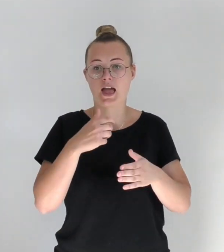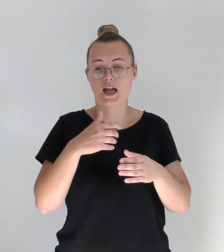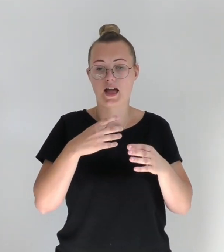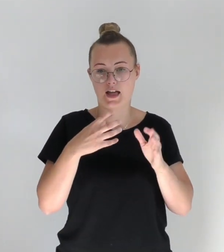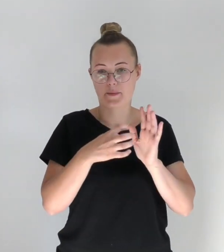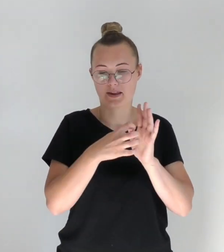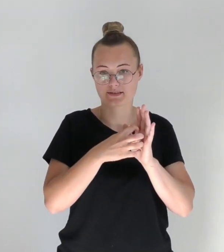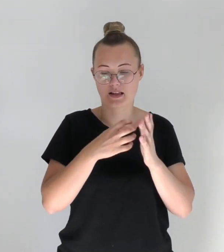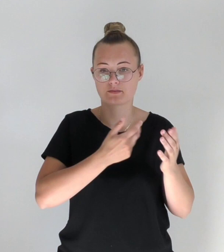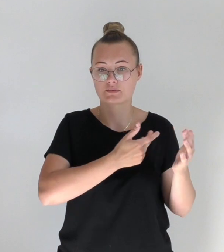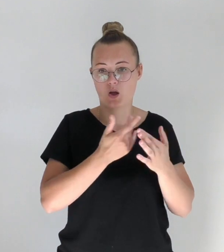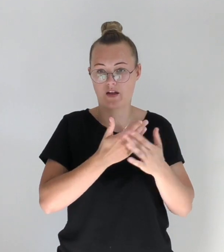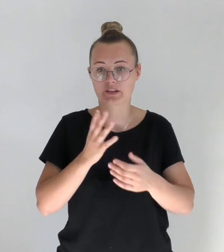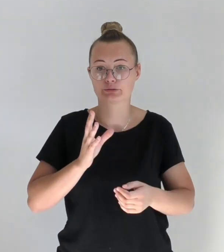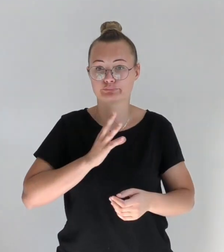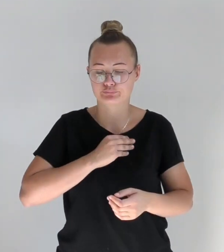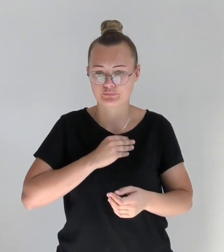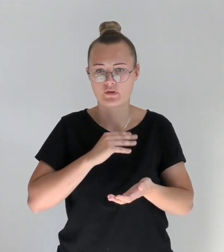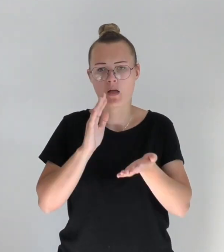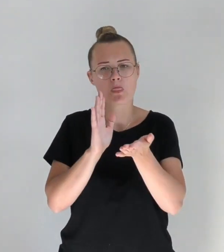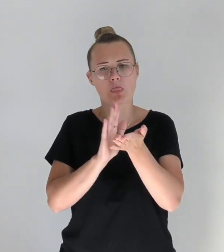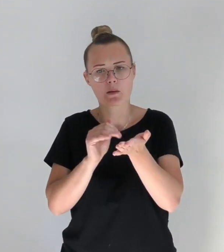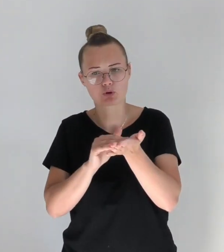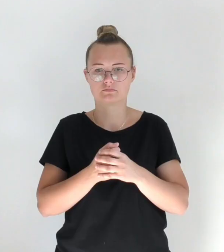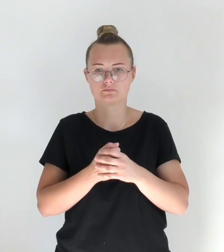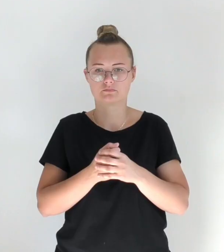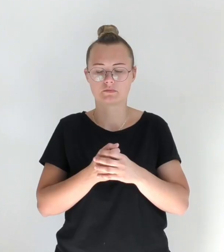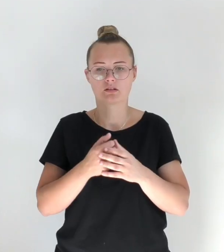(z poziomu aplikacji możesz np.